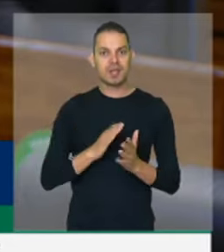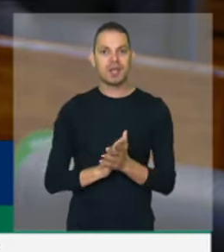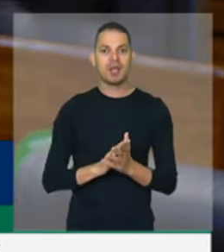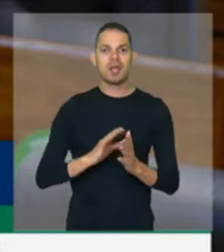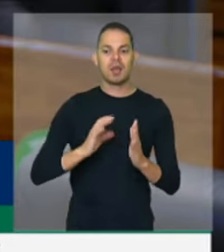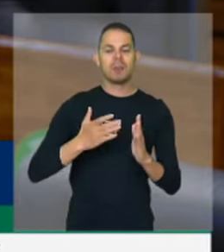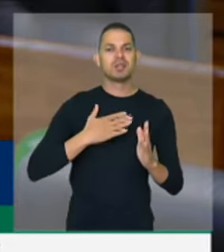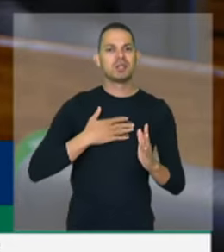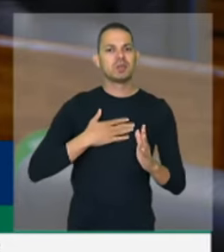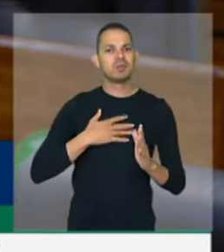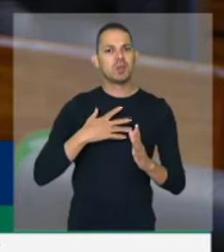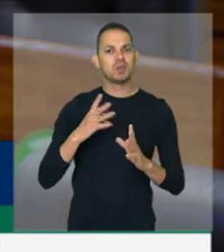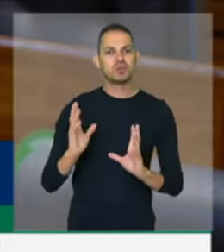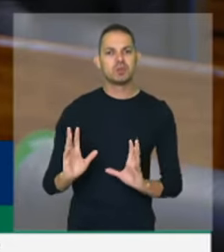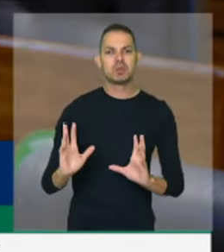LUTAS E CONQUISTAS PARTIDO QUE... QUE MUITO AJUDOU O